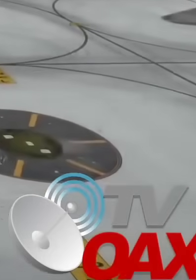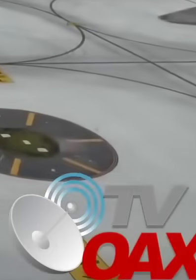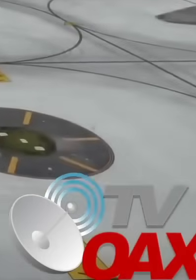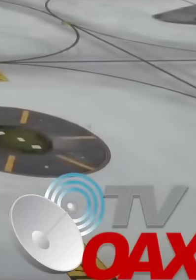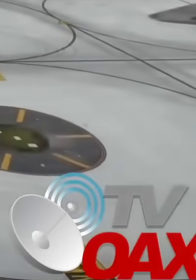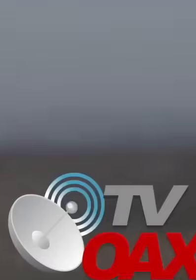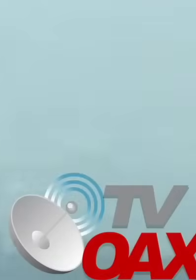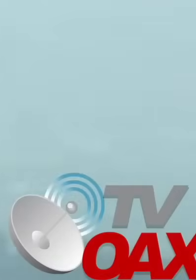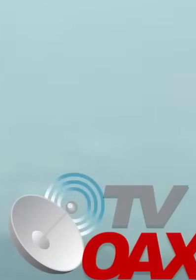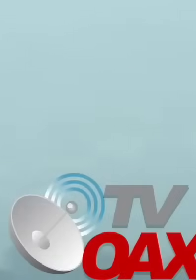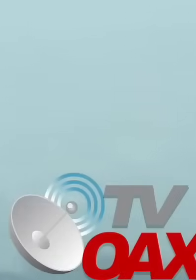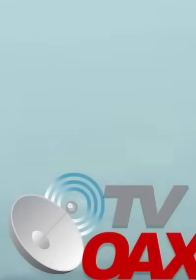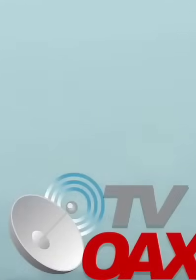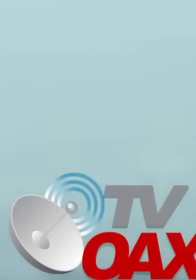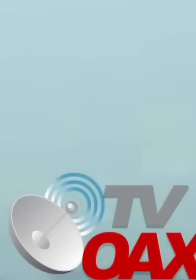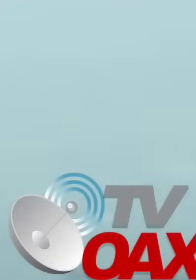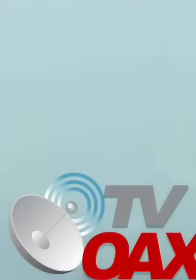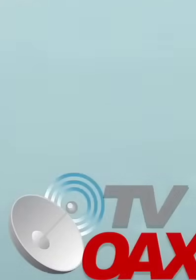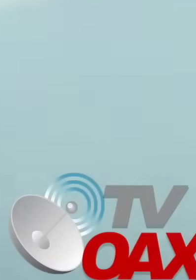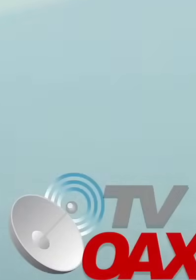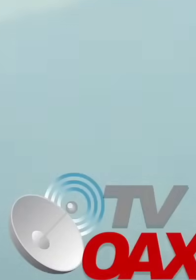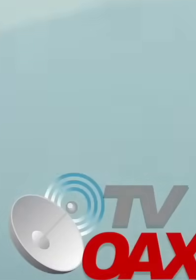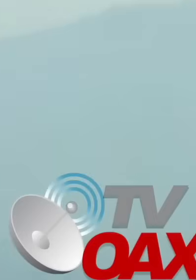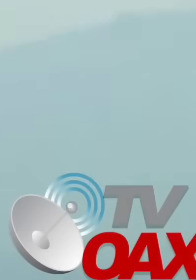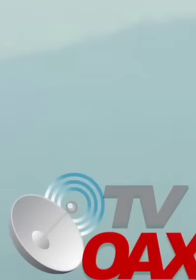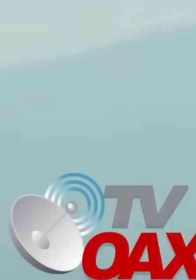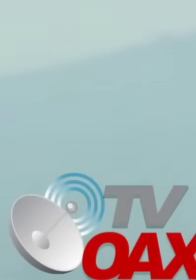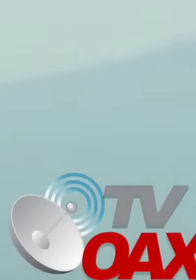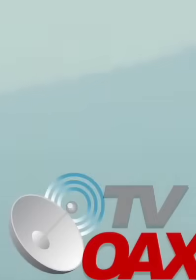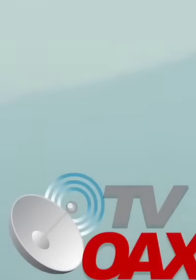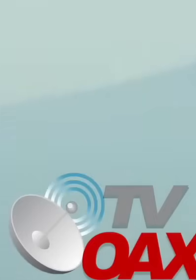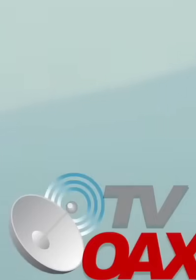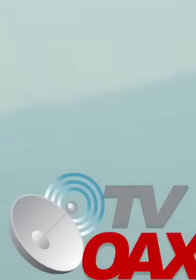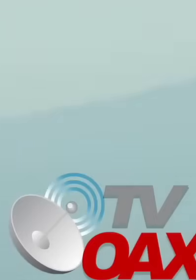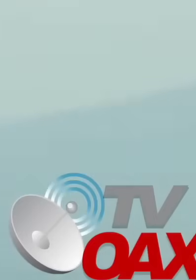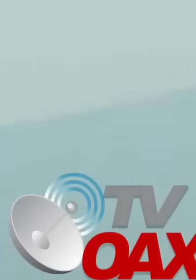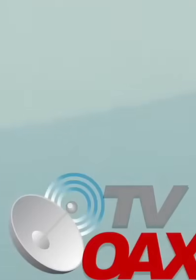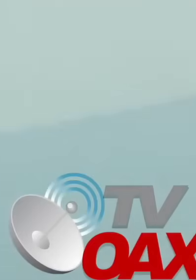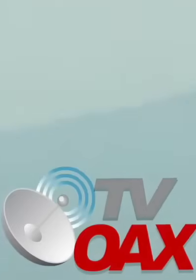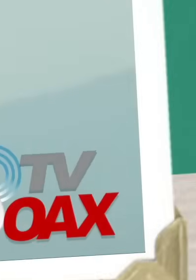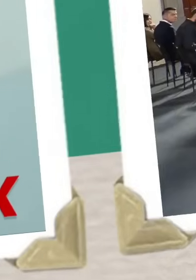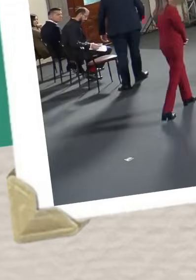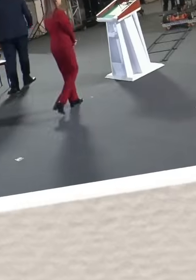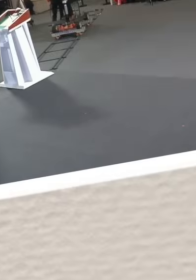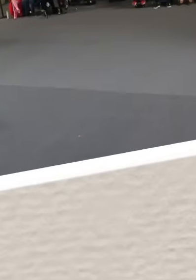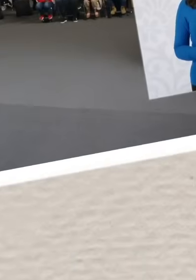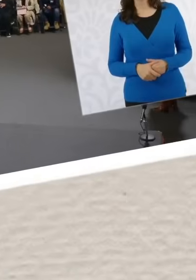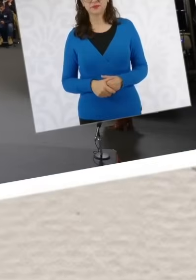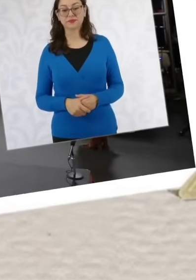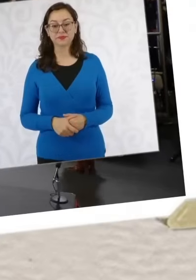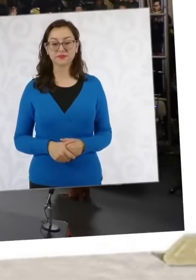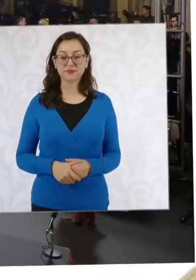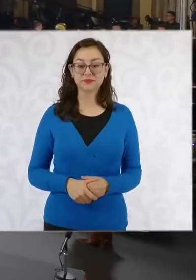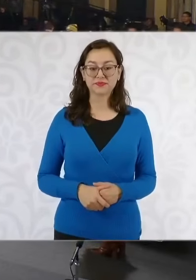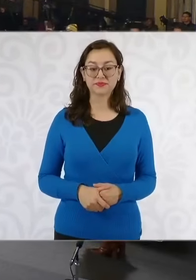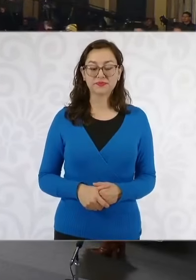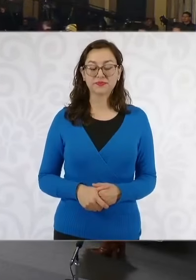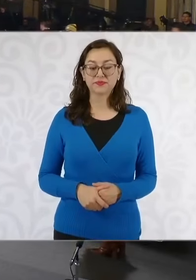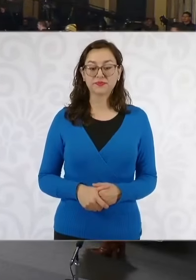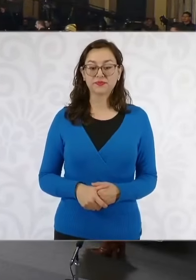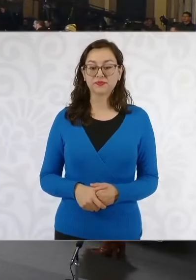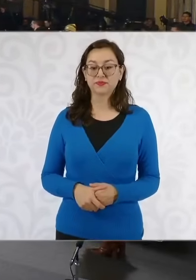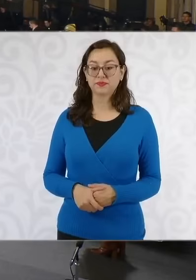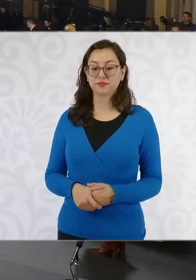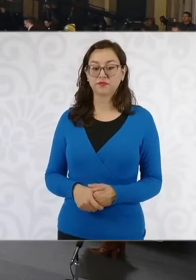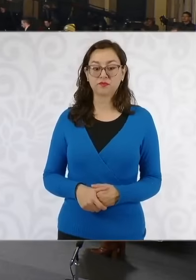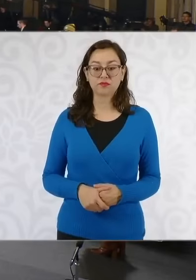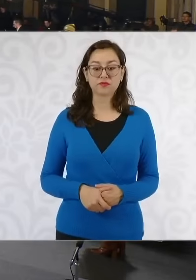aeropuerto Bueno vamos con mexicana y luego comentamos